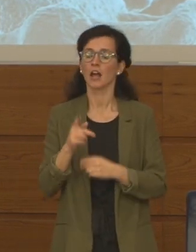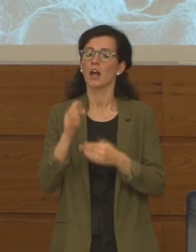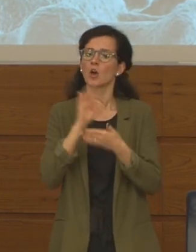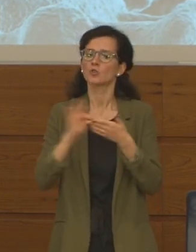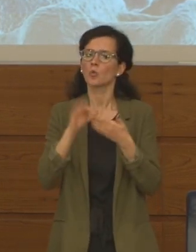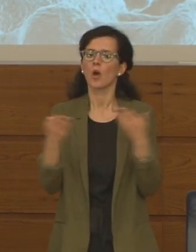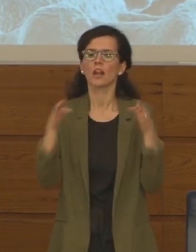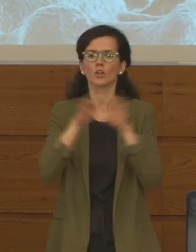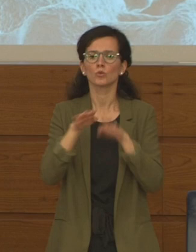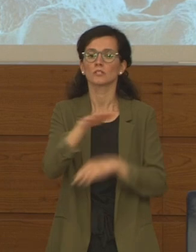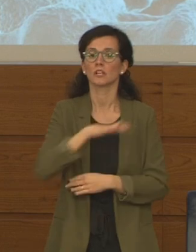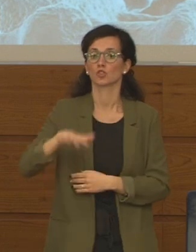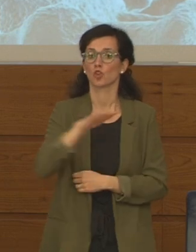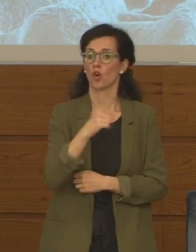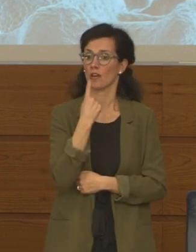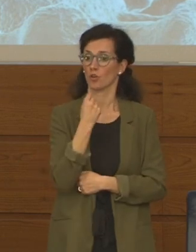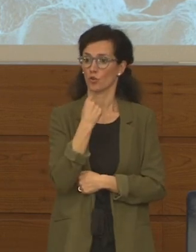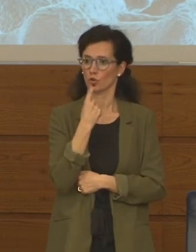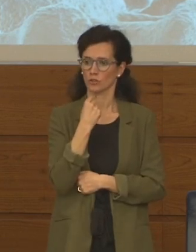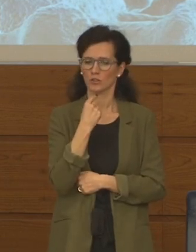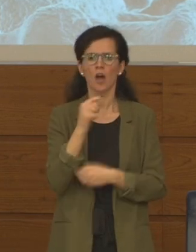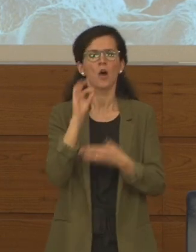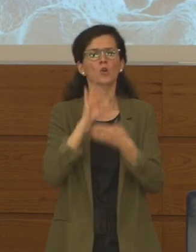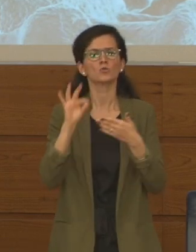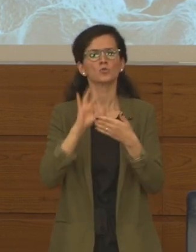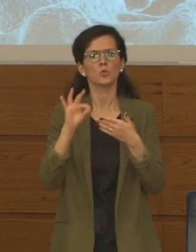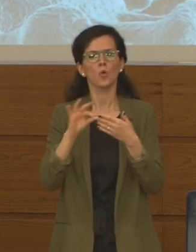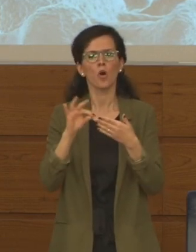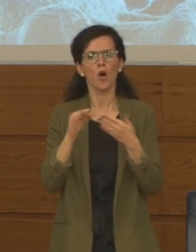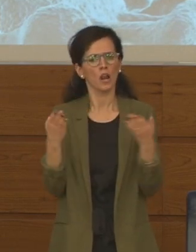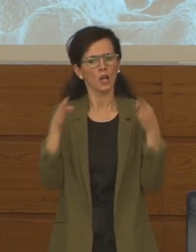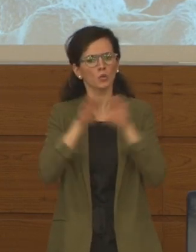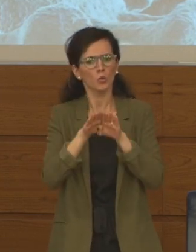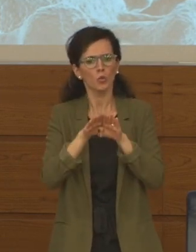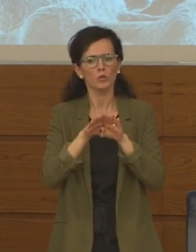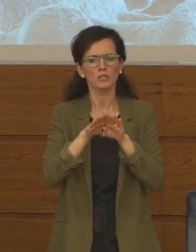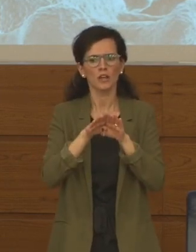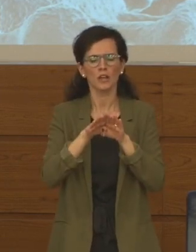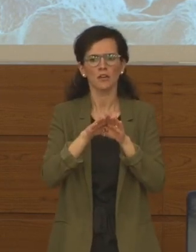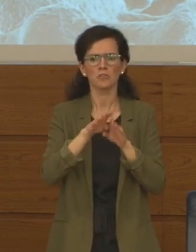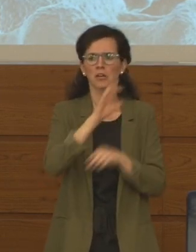e non ci sarà alcuna chiusura delle scuole nelle altre parti d'Italia quindi